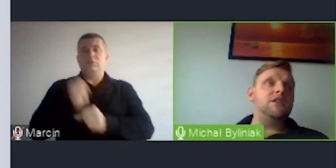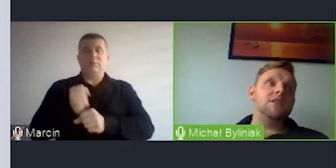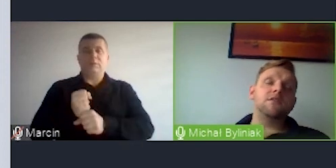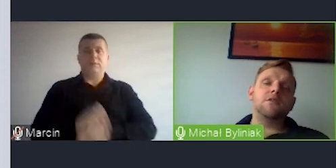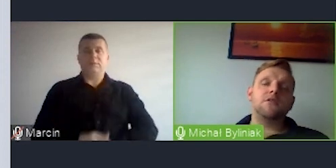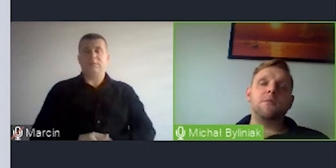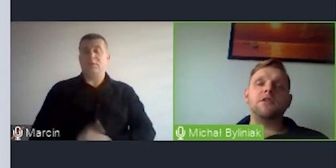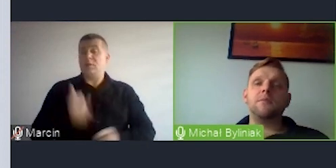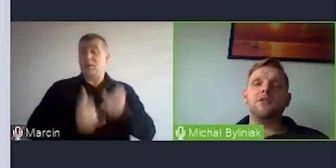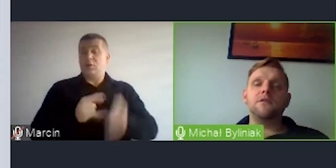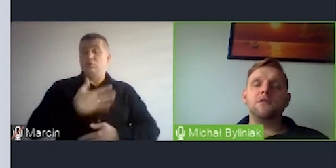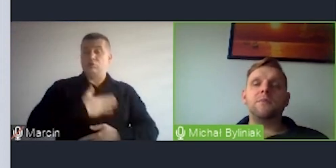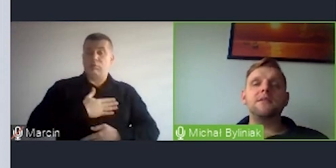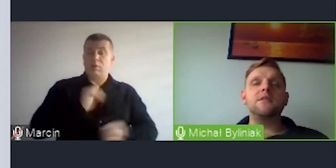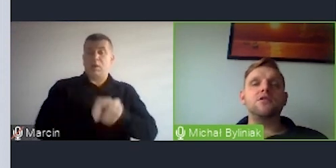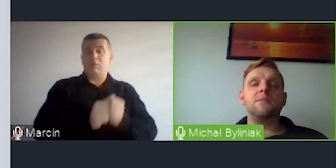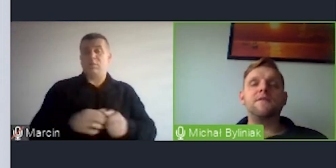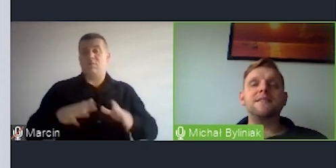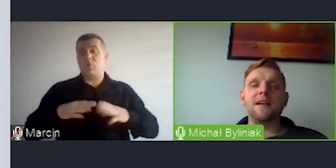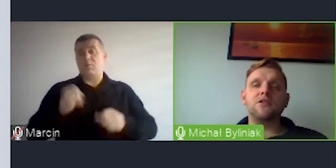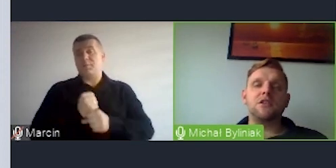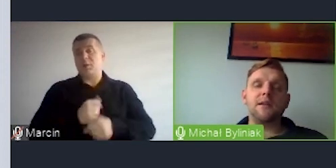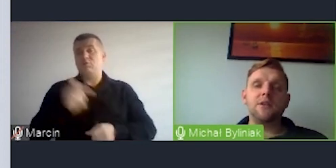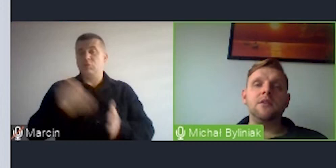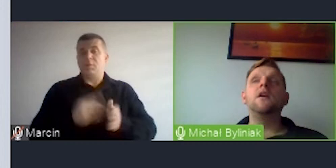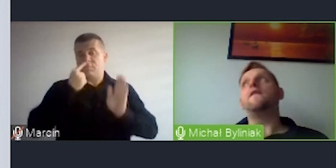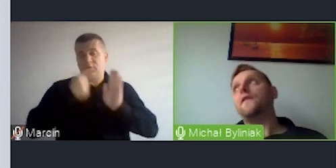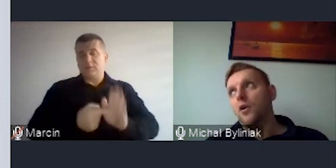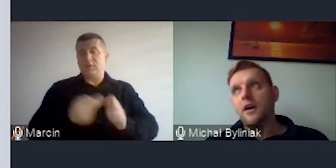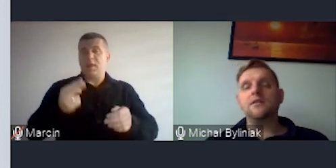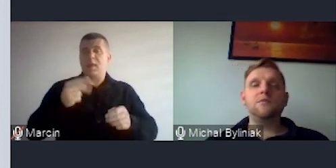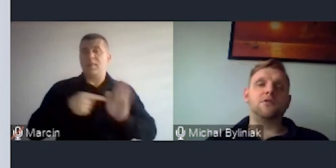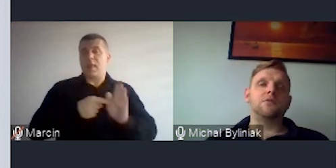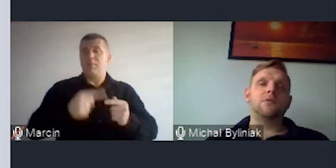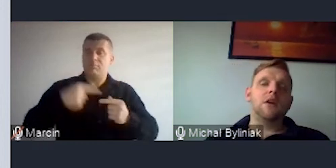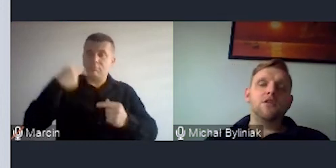Jeśli jest to sobota, albo dzień wolny od pracy, to trzeba wyznaczyć termin w kolejnym dniu.